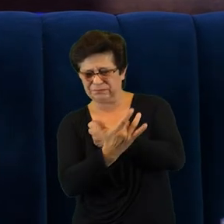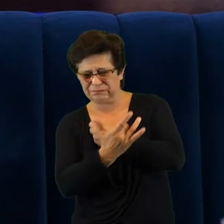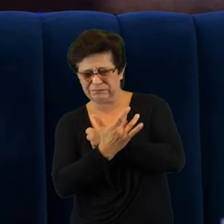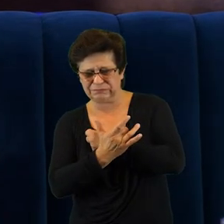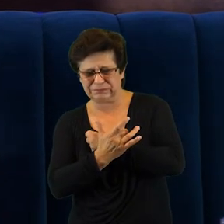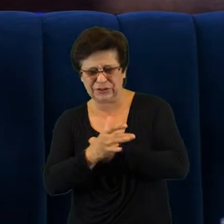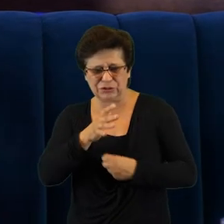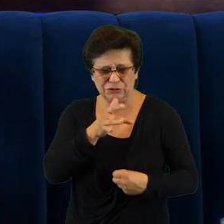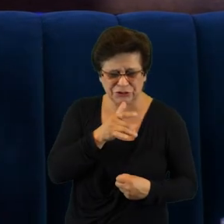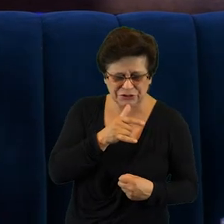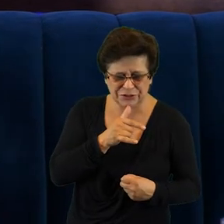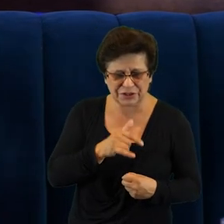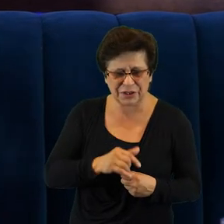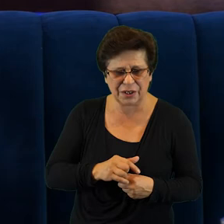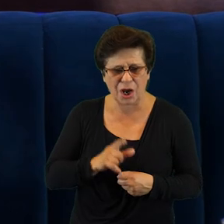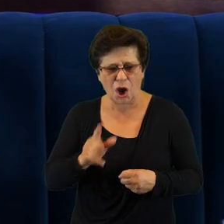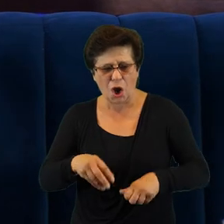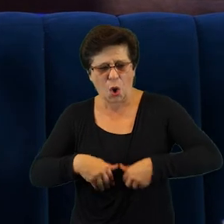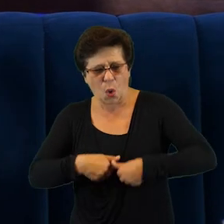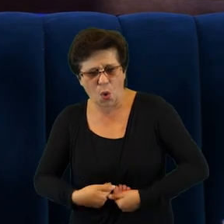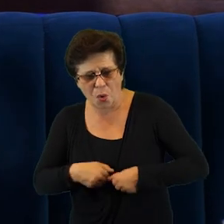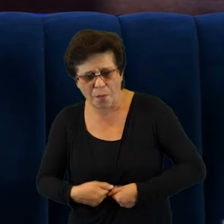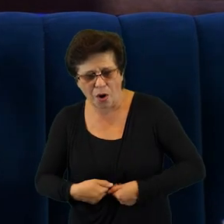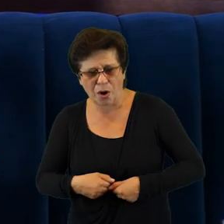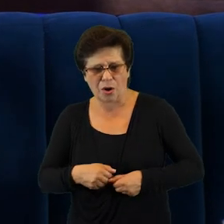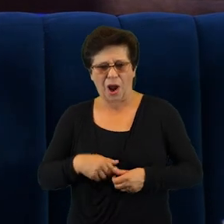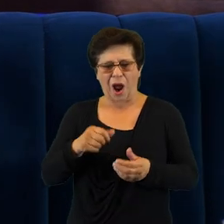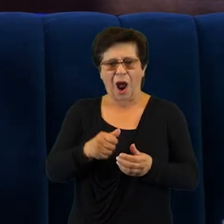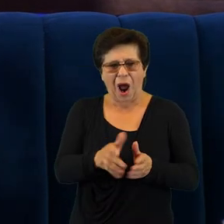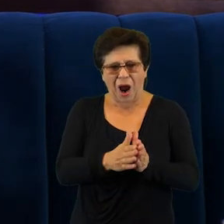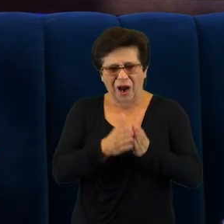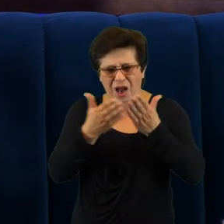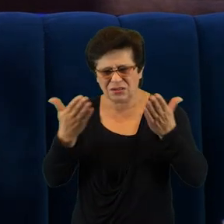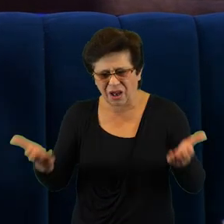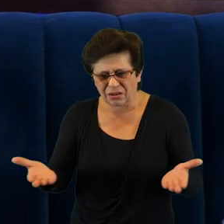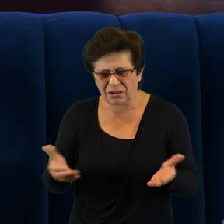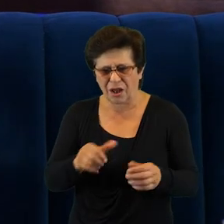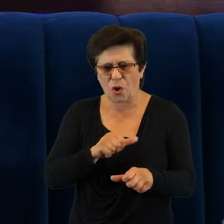taka jak jest prasa palestyńska, pełna dowcipów, pełna rysunków satyrycznych,